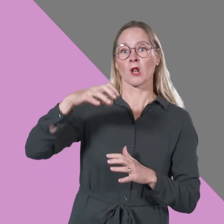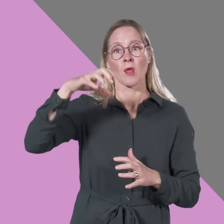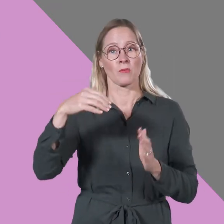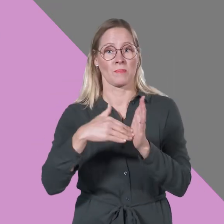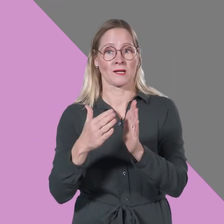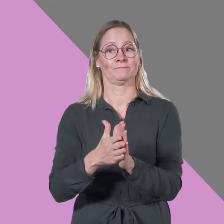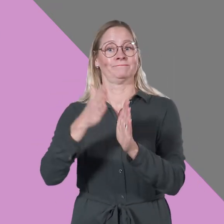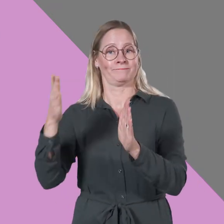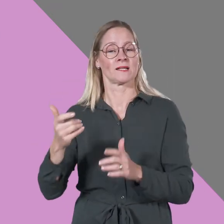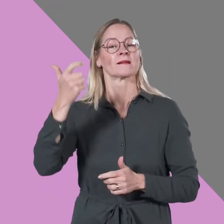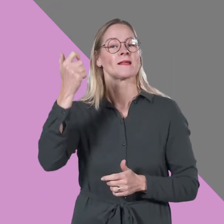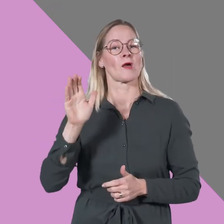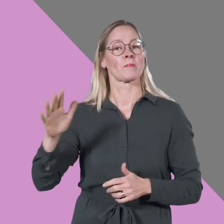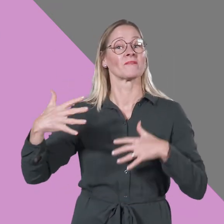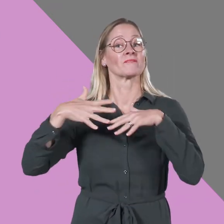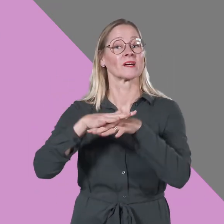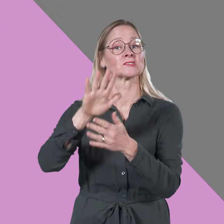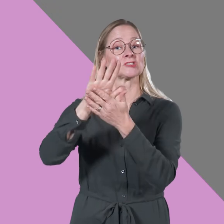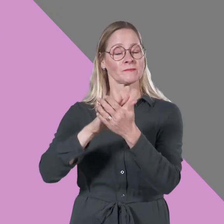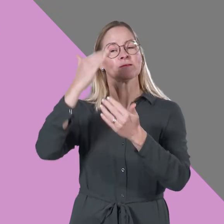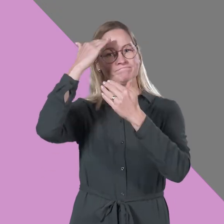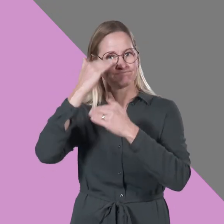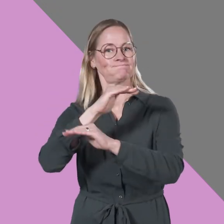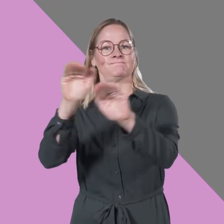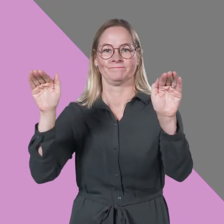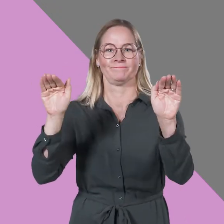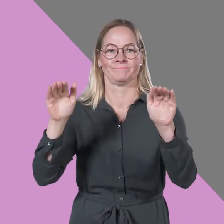jossa kerrotaan kokouksen sisällöstä ja hankinnan tuloksista.